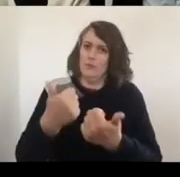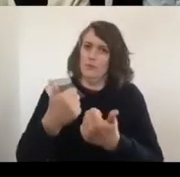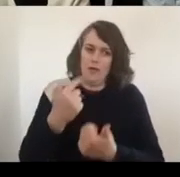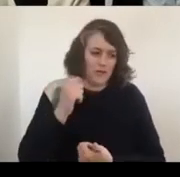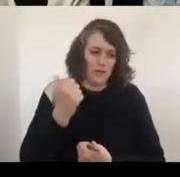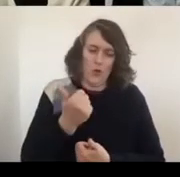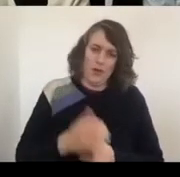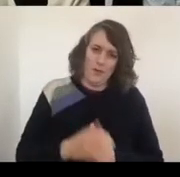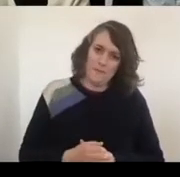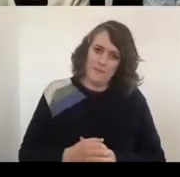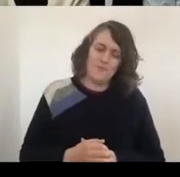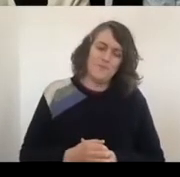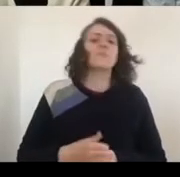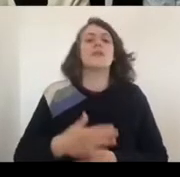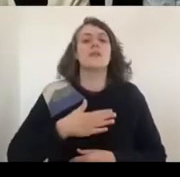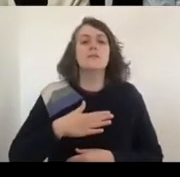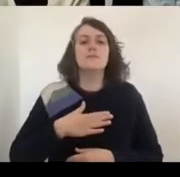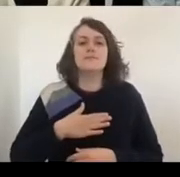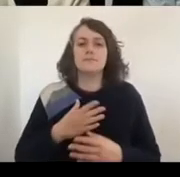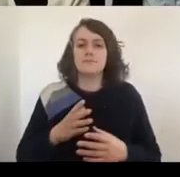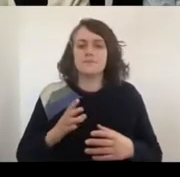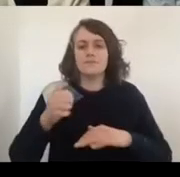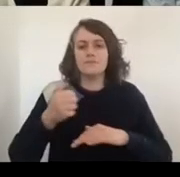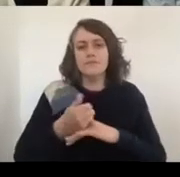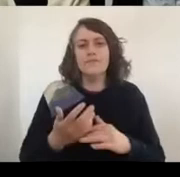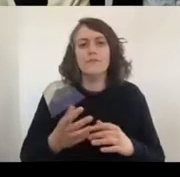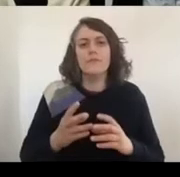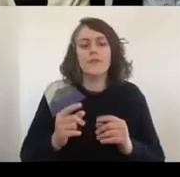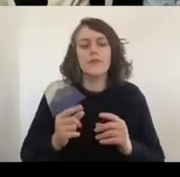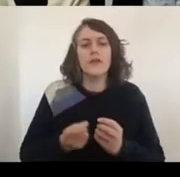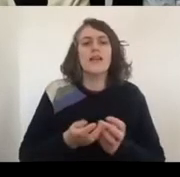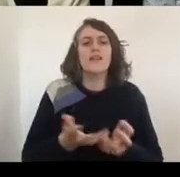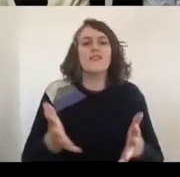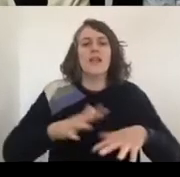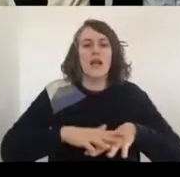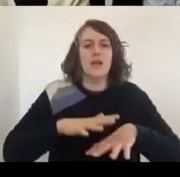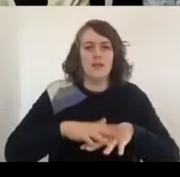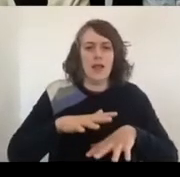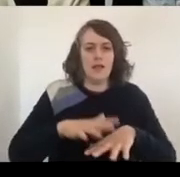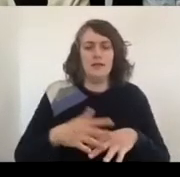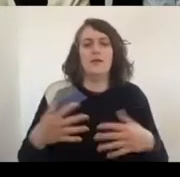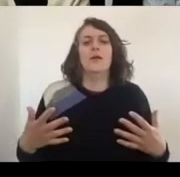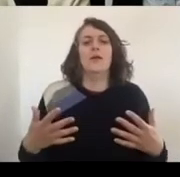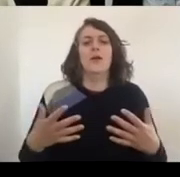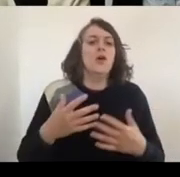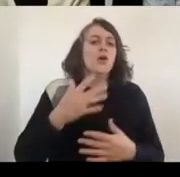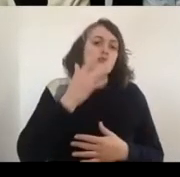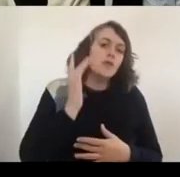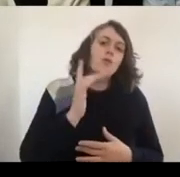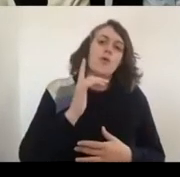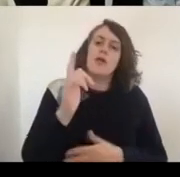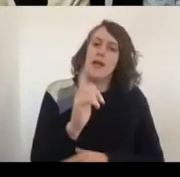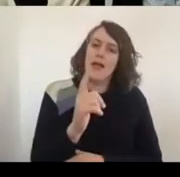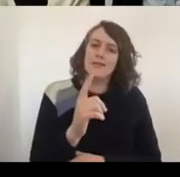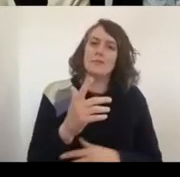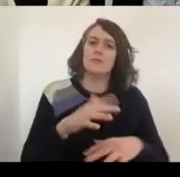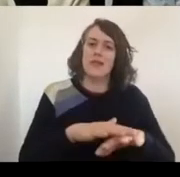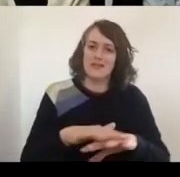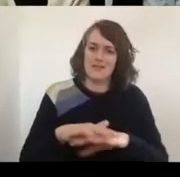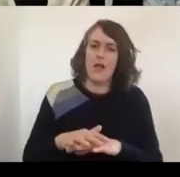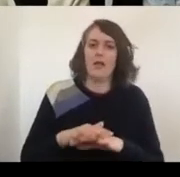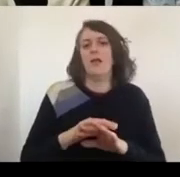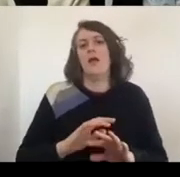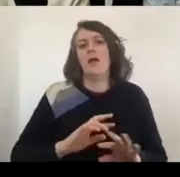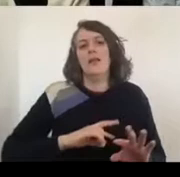Netzwerk. Ein Netzwerk von schwulen, lesbischen, transidenten Personen, auch von bisexuellen, die